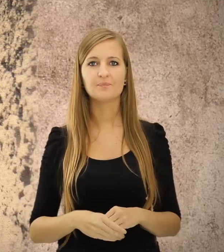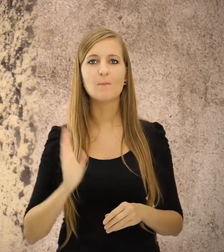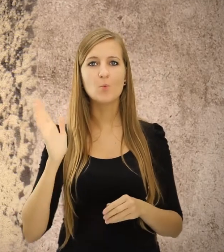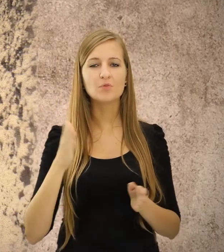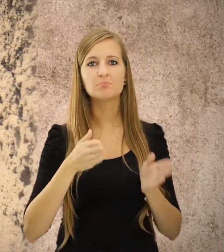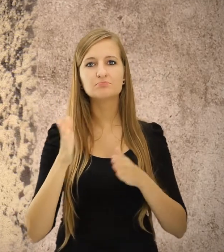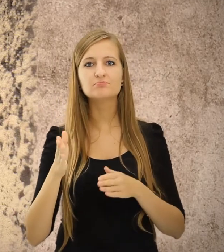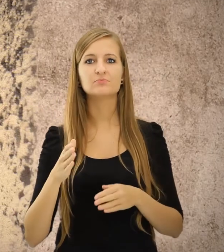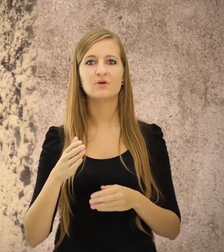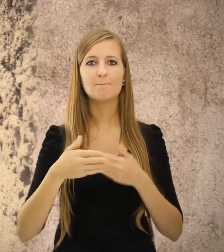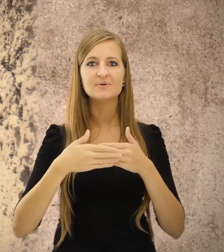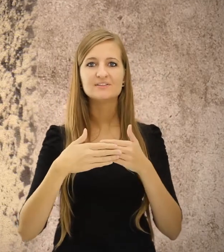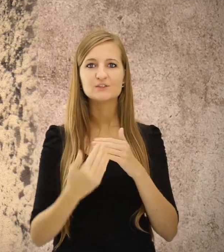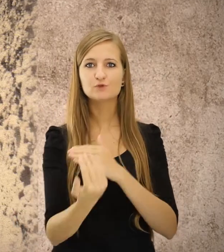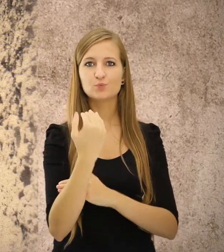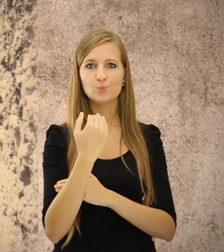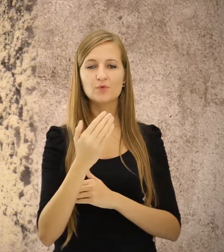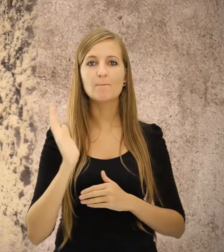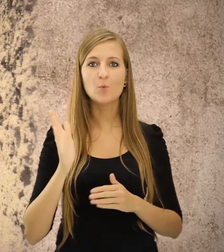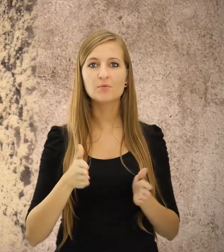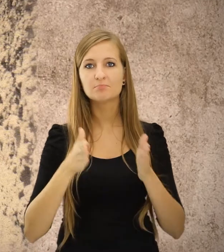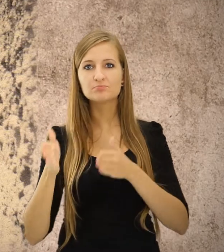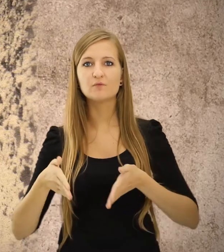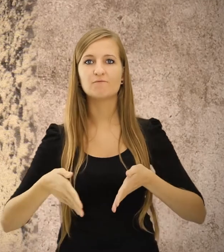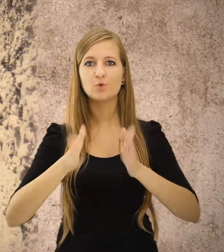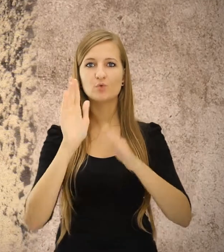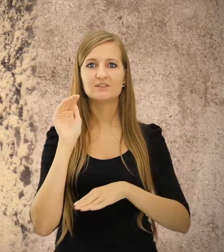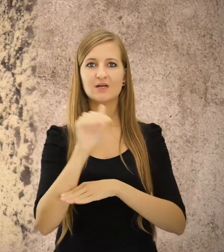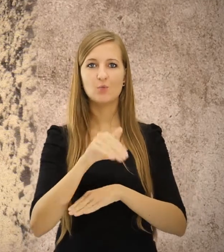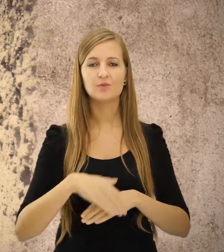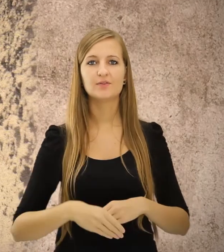potem na Bliskim Wschodzie i na Froncie Zachodnim.